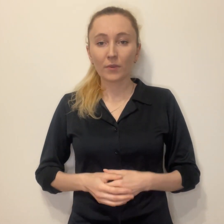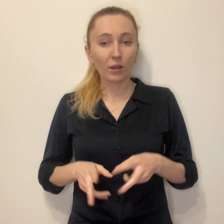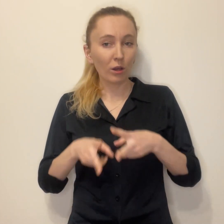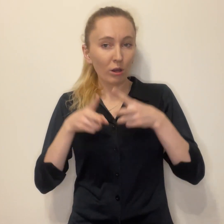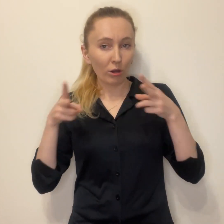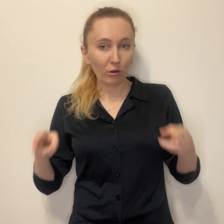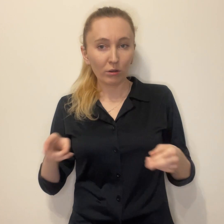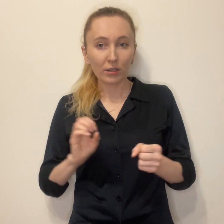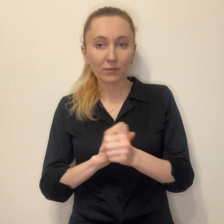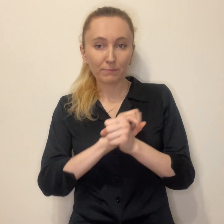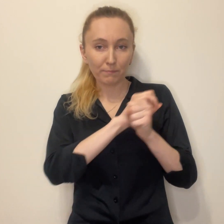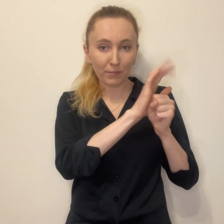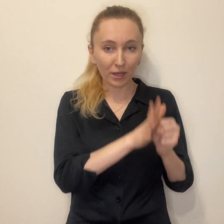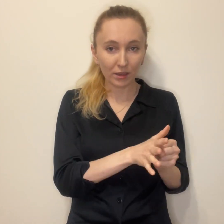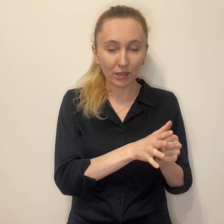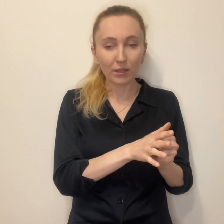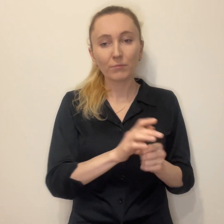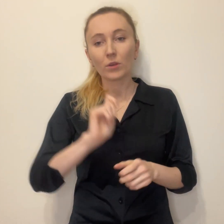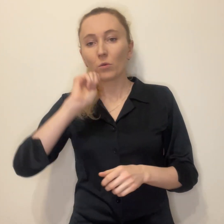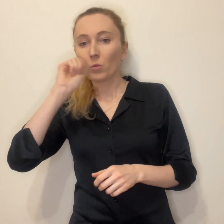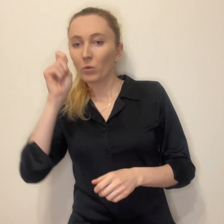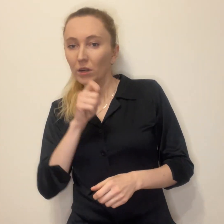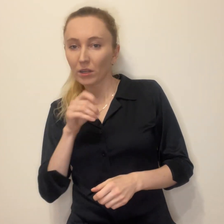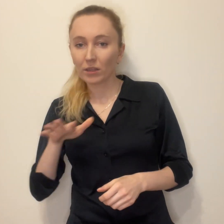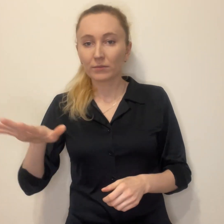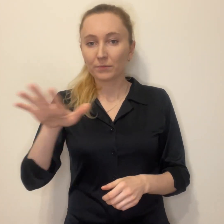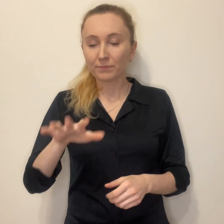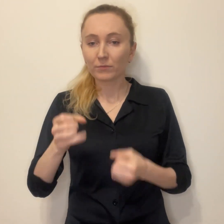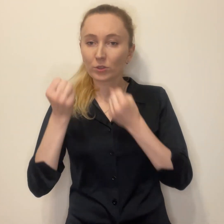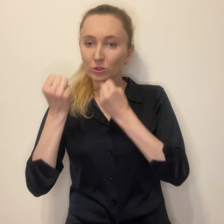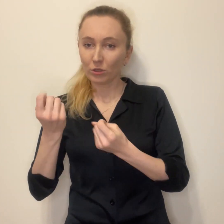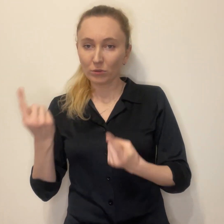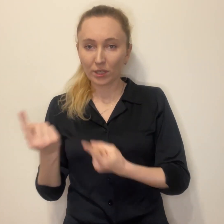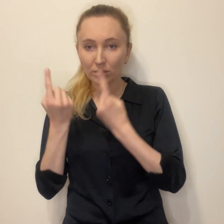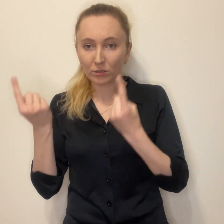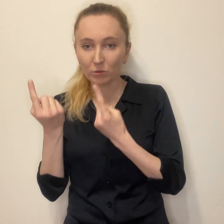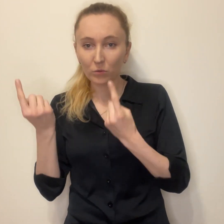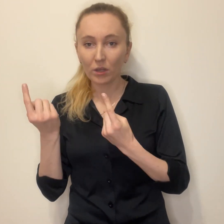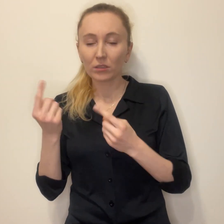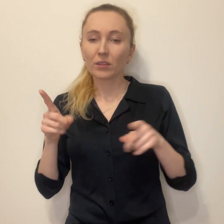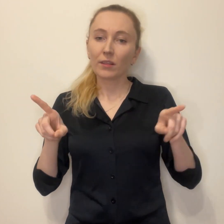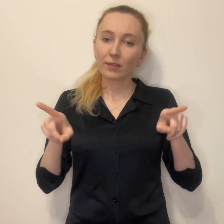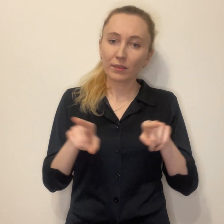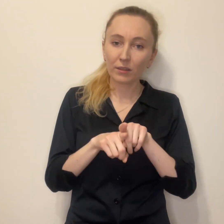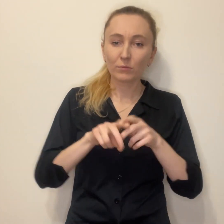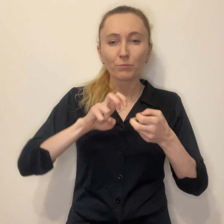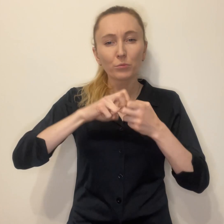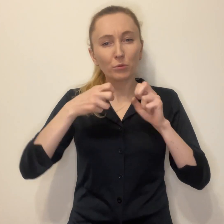Okres pandemii, trudna sytuacja za naszą wschodnią granicą i inne czynniki